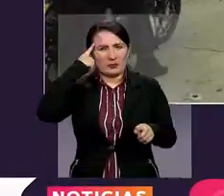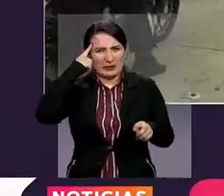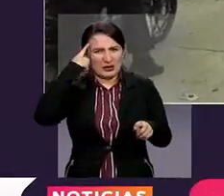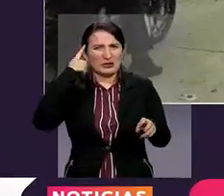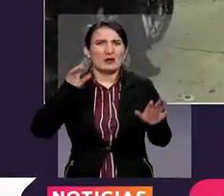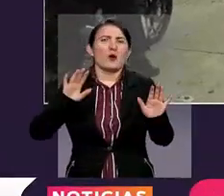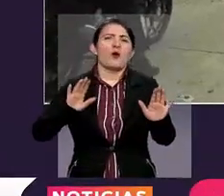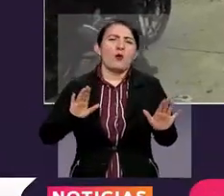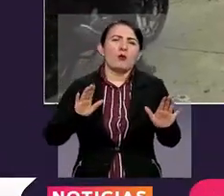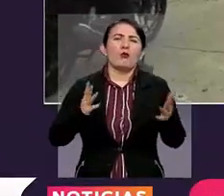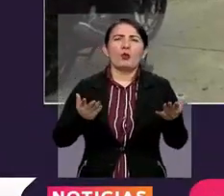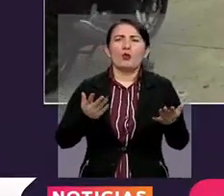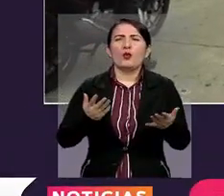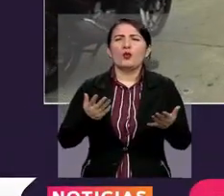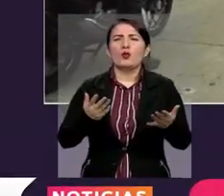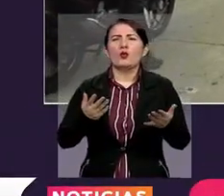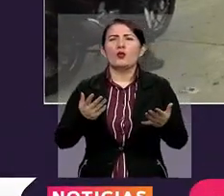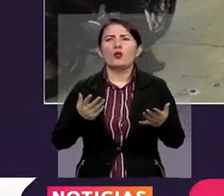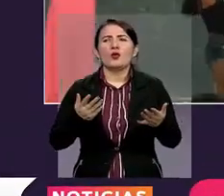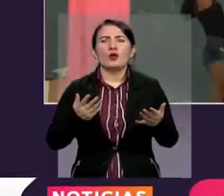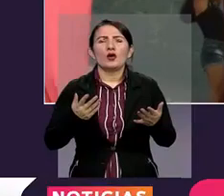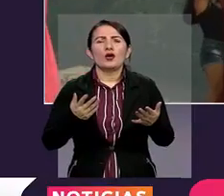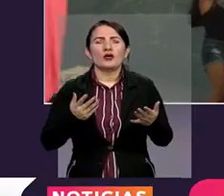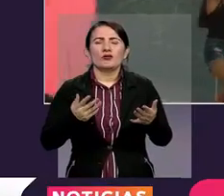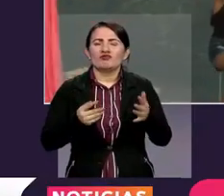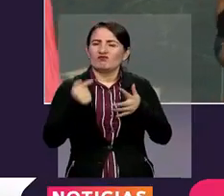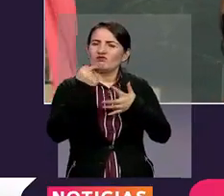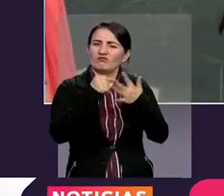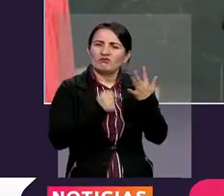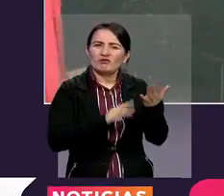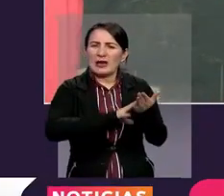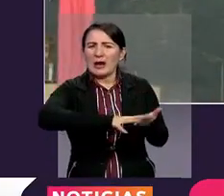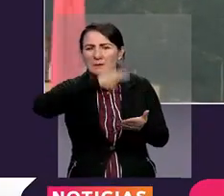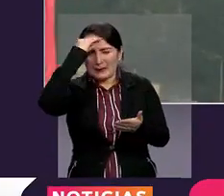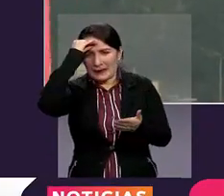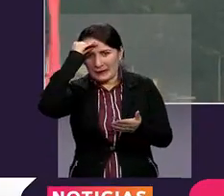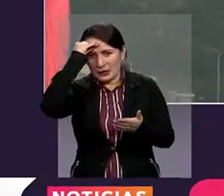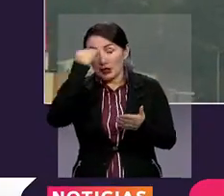MUCHO CUANDO SON ESOS